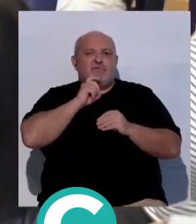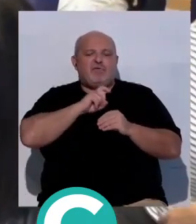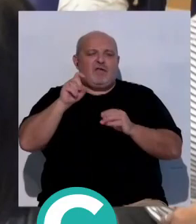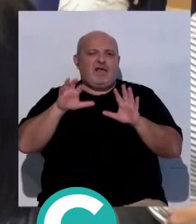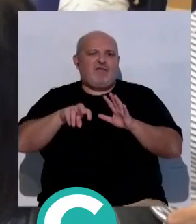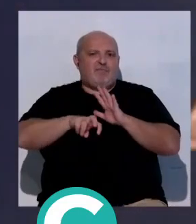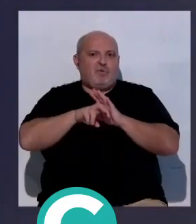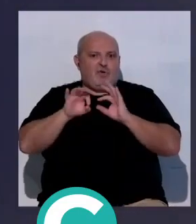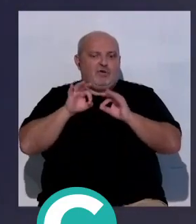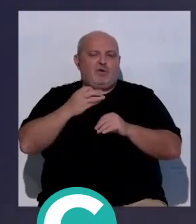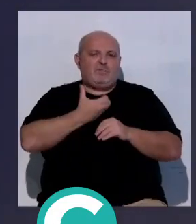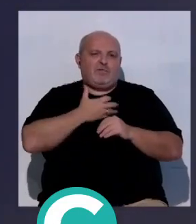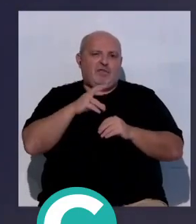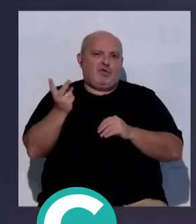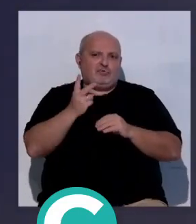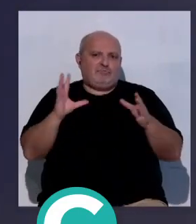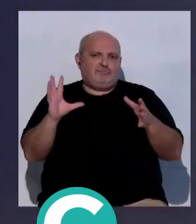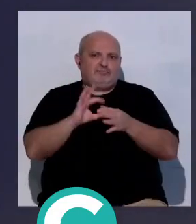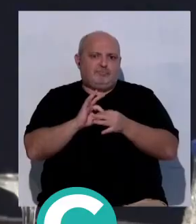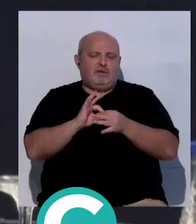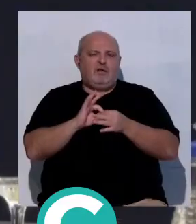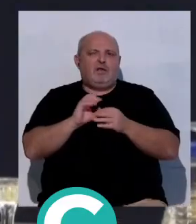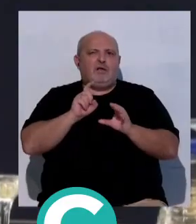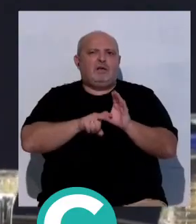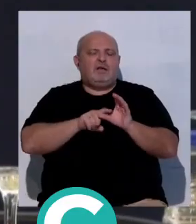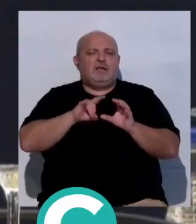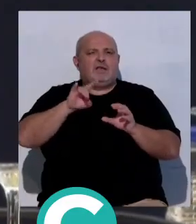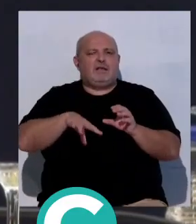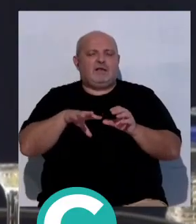club de fútbol y el ayuntamiento de Cádiz que ha contado con la participación de las deportistas